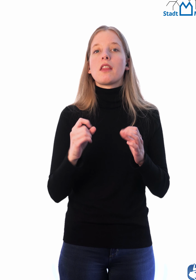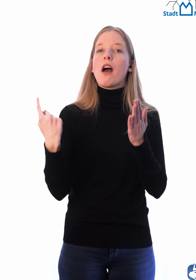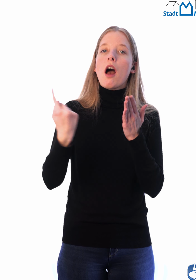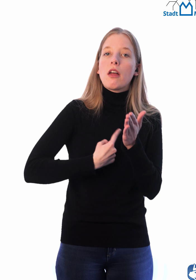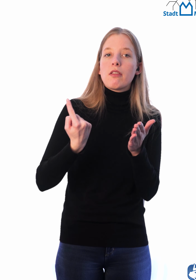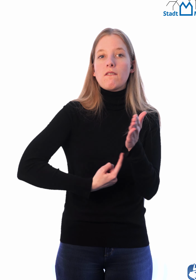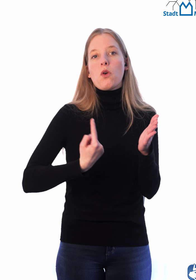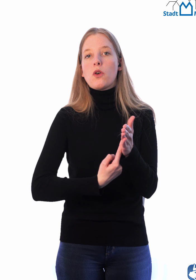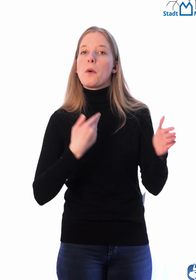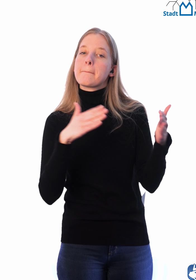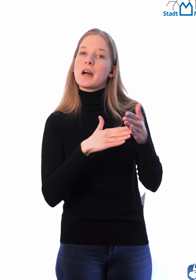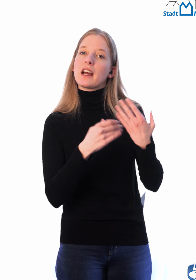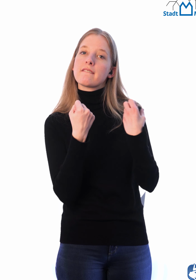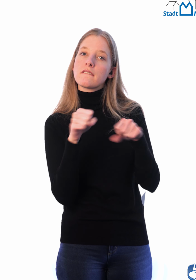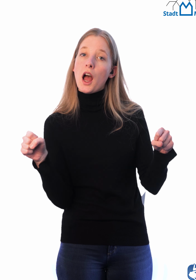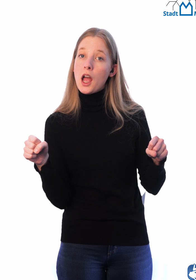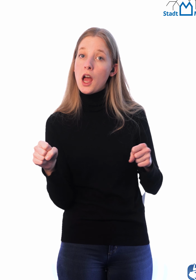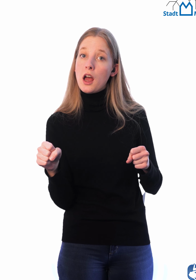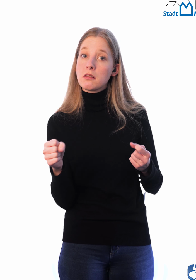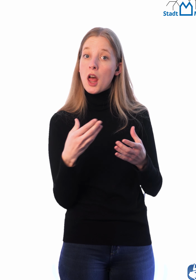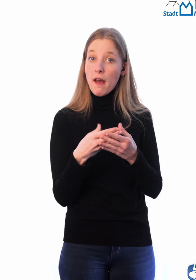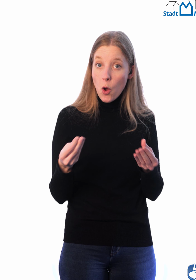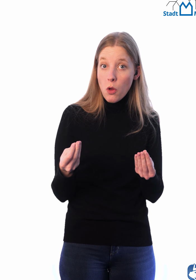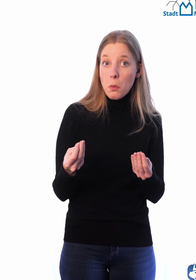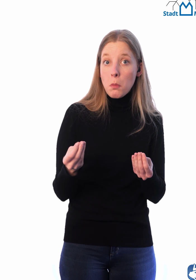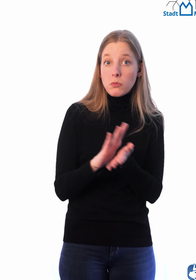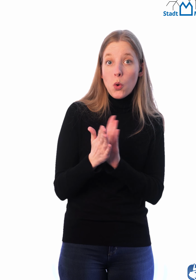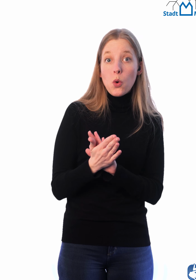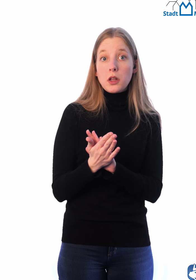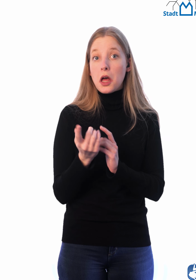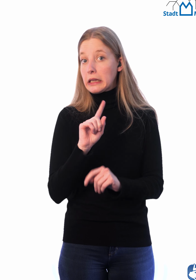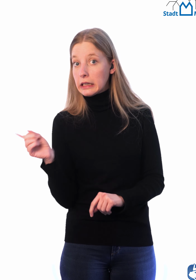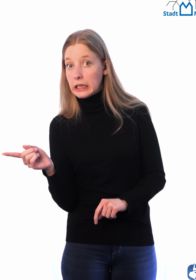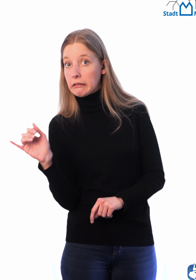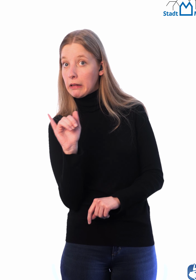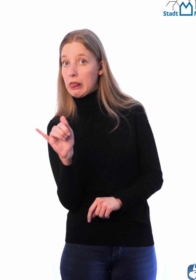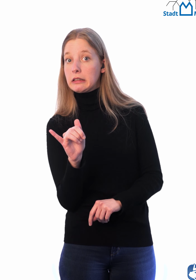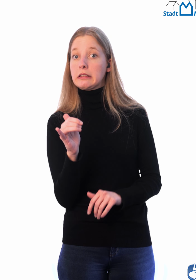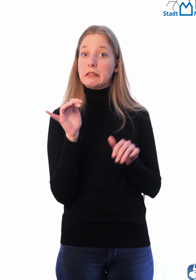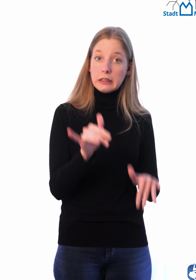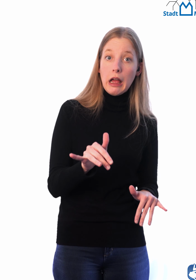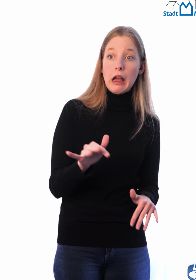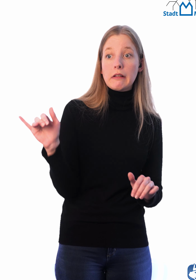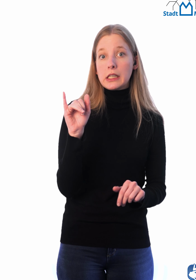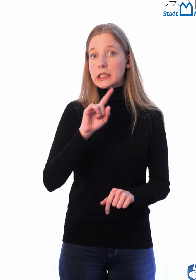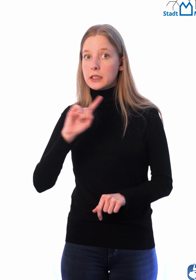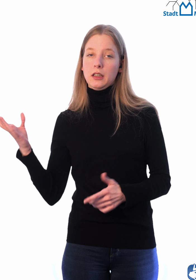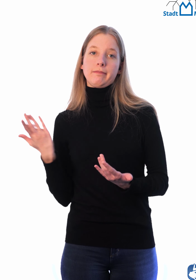welche Anforderungen an Barrierefreiheit erfüllt wurden und welche nicht.